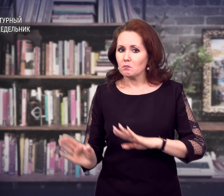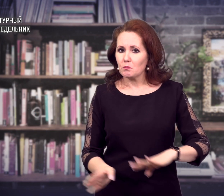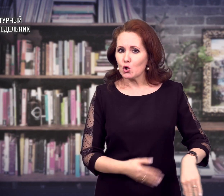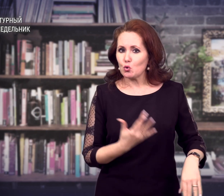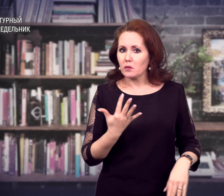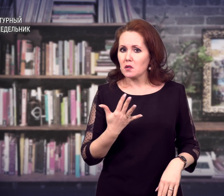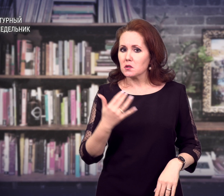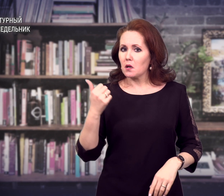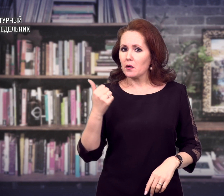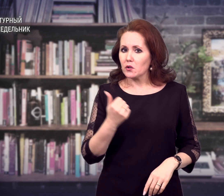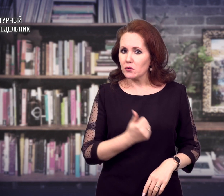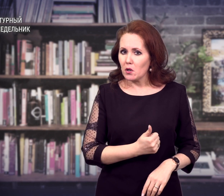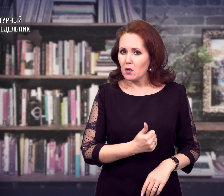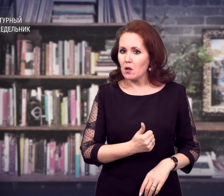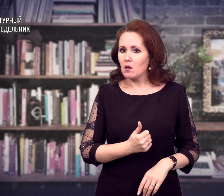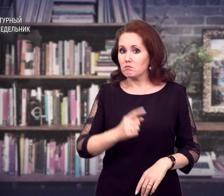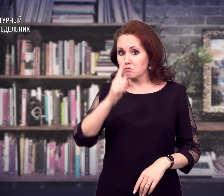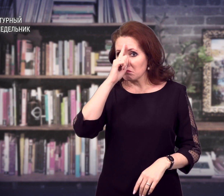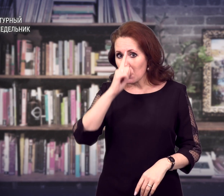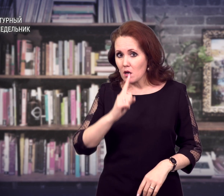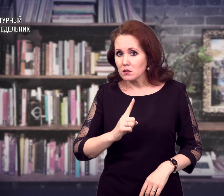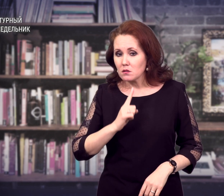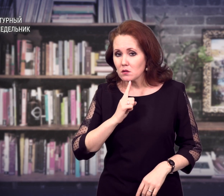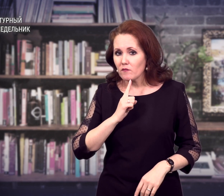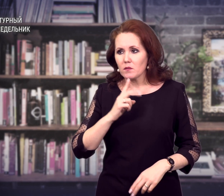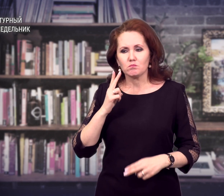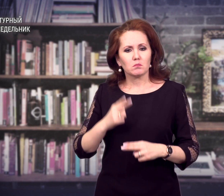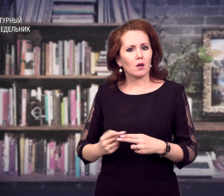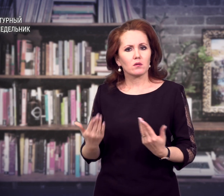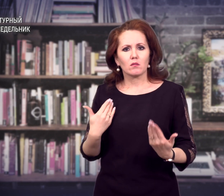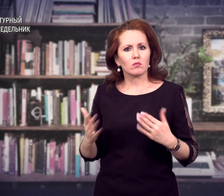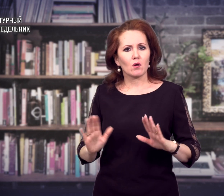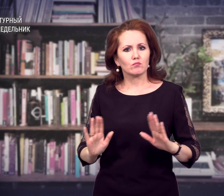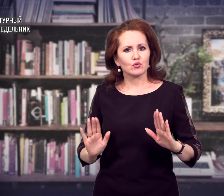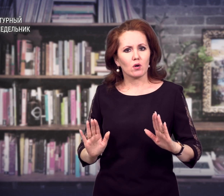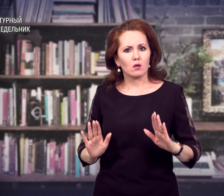Прошло несколько недель, месяцев, братья не общались.